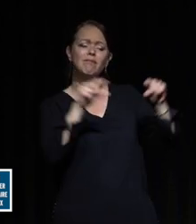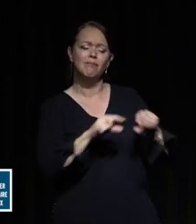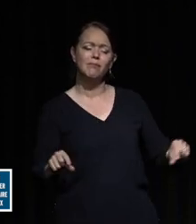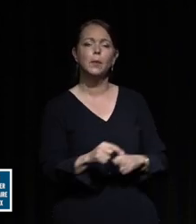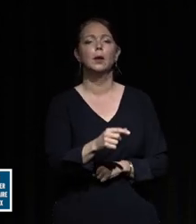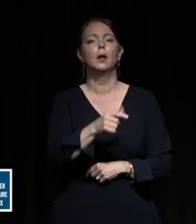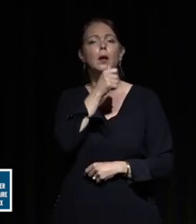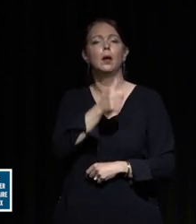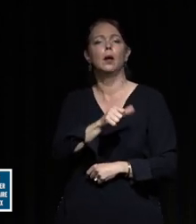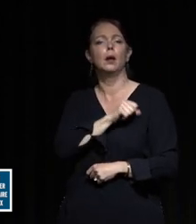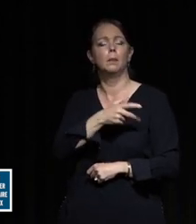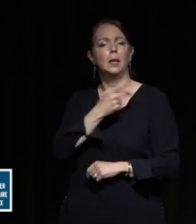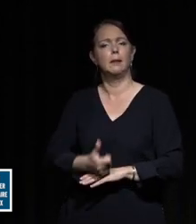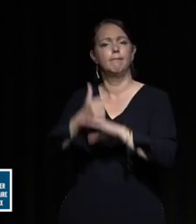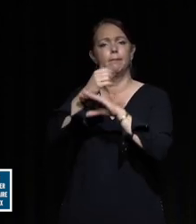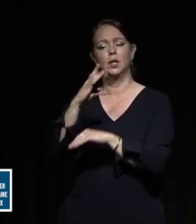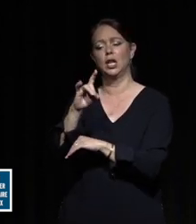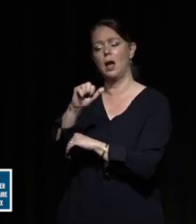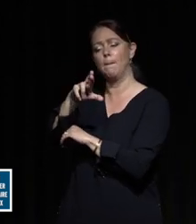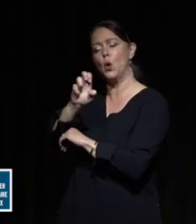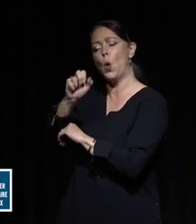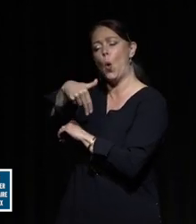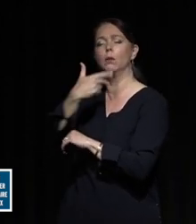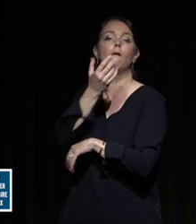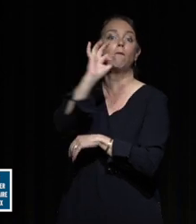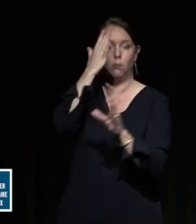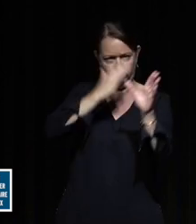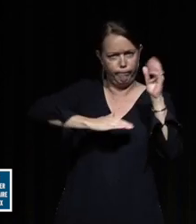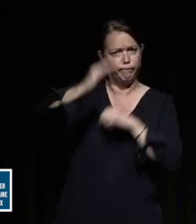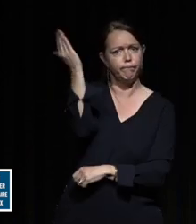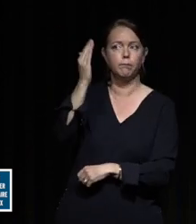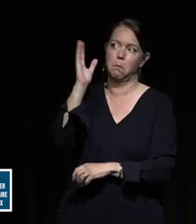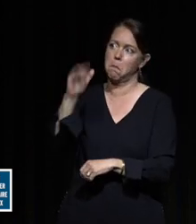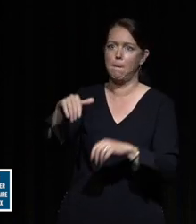est en endométriose d'une référence maintenant nationale voire internationale avec l'idée